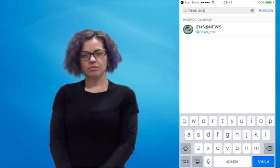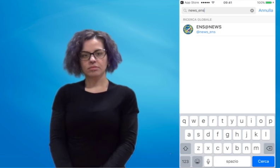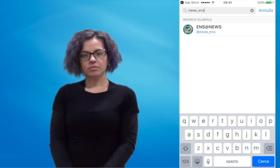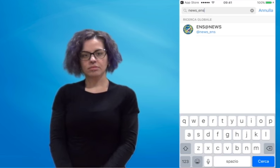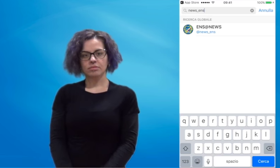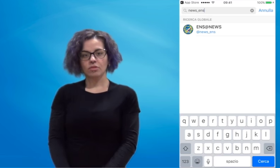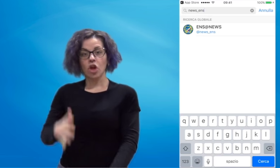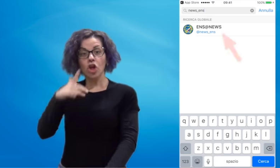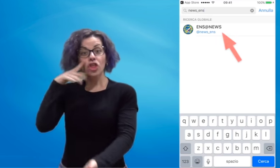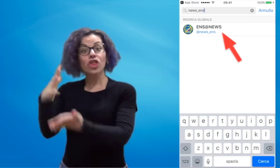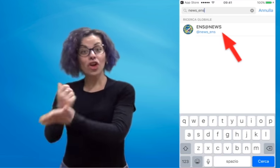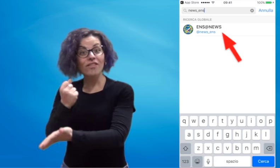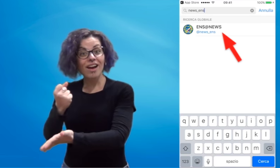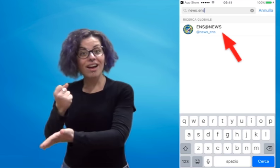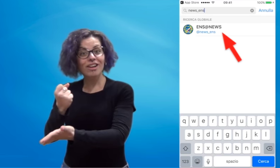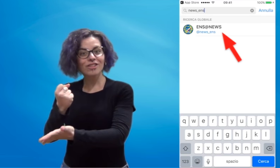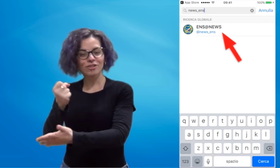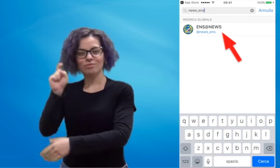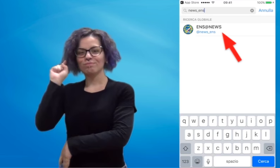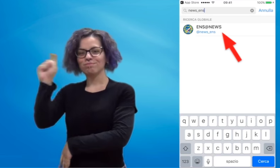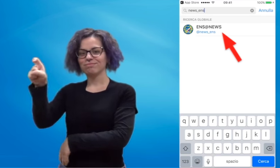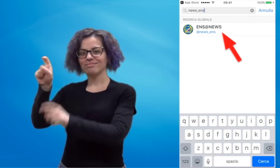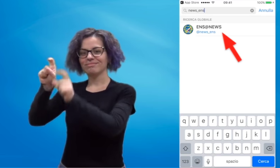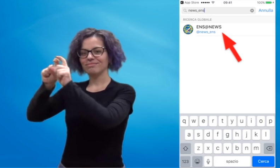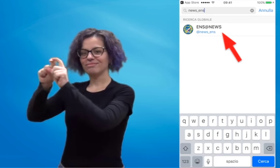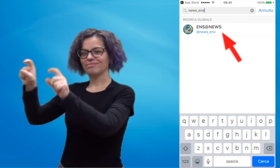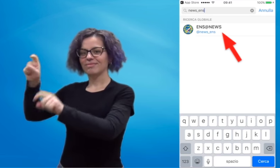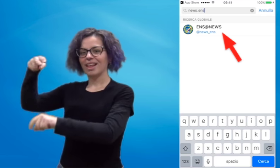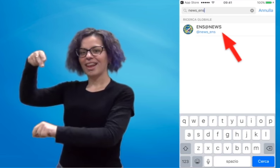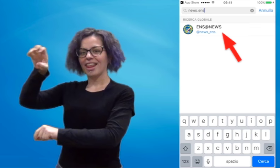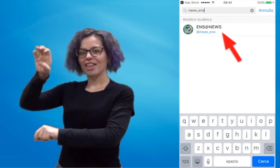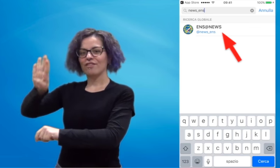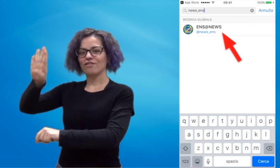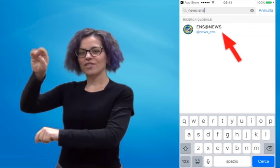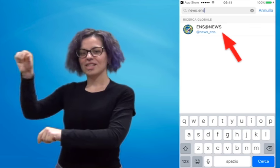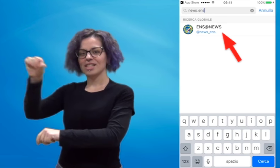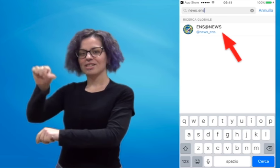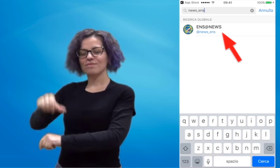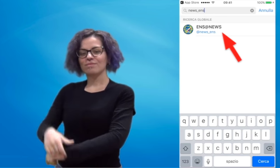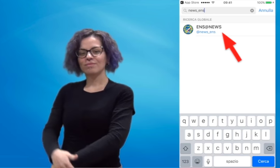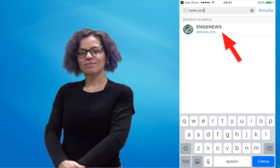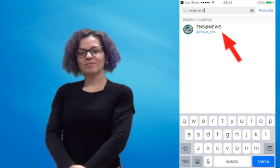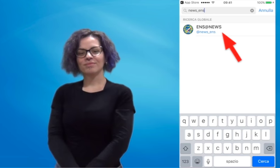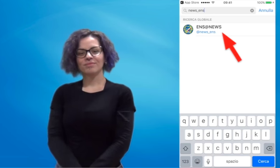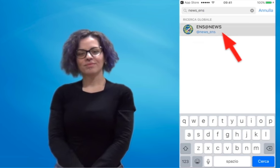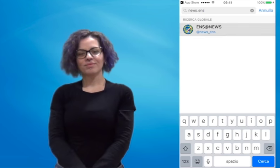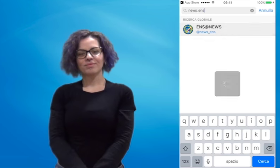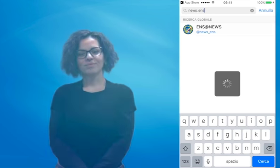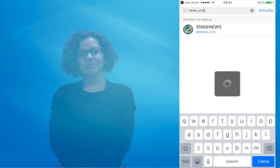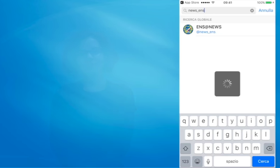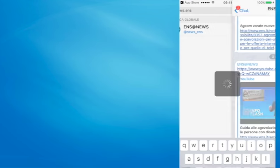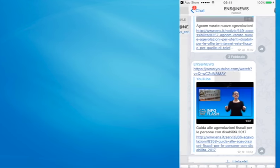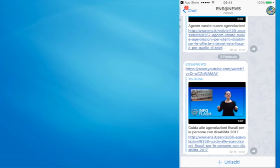telegram ha trovato il canale ufficiale dell'ens. Ora clicchiamo sul canale per accedere alle news